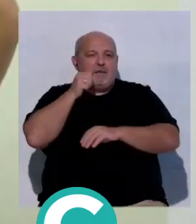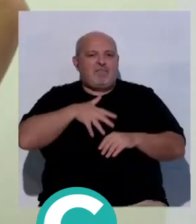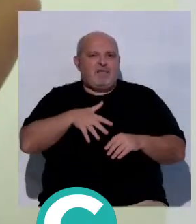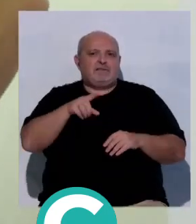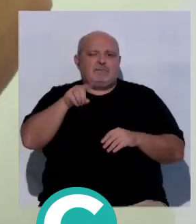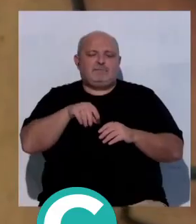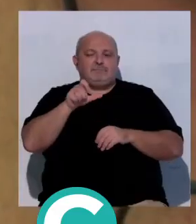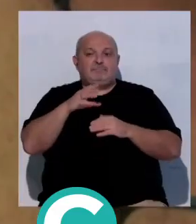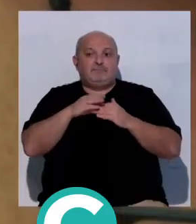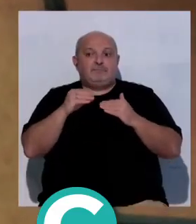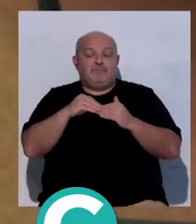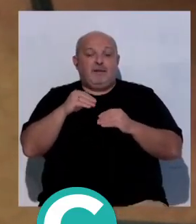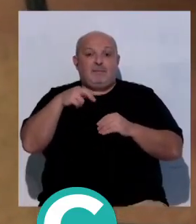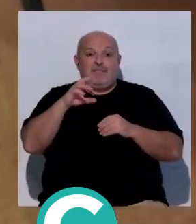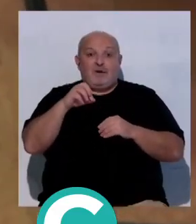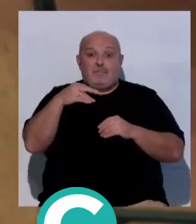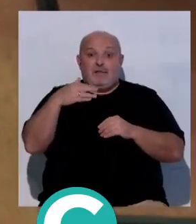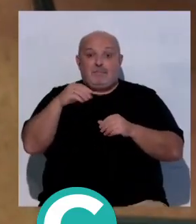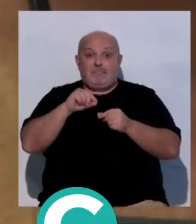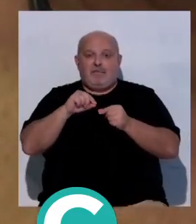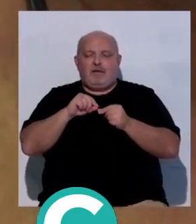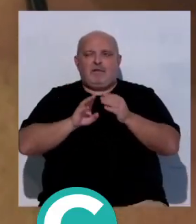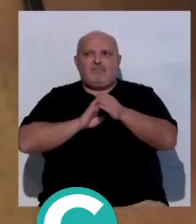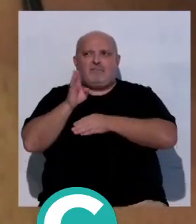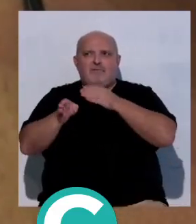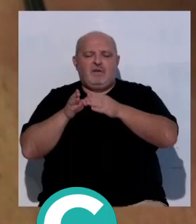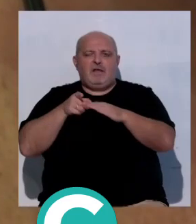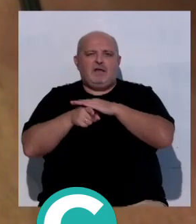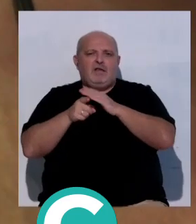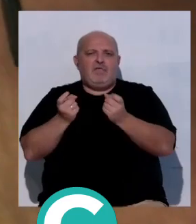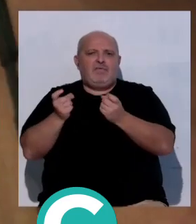los pacientes del mentidero y la Merced pueden acudir aquí gestionando su cita a través del